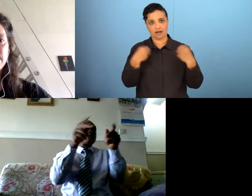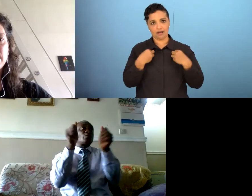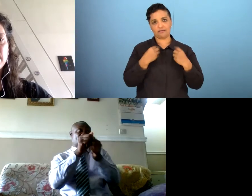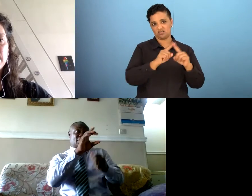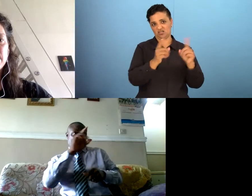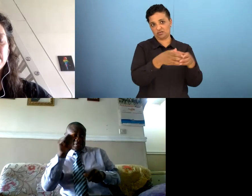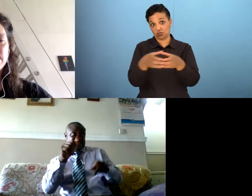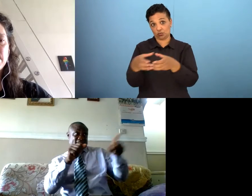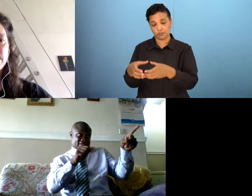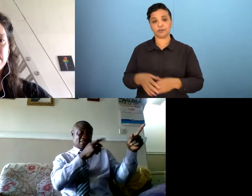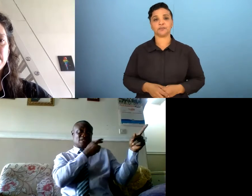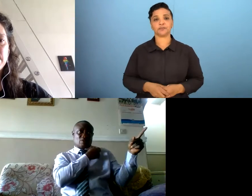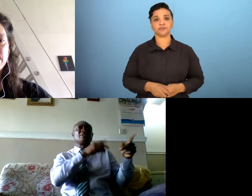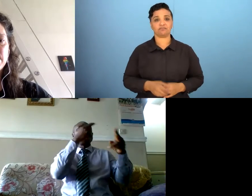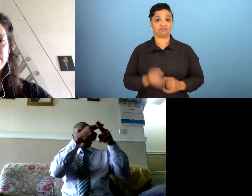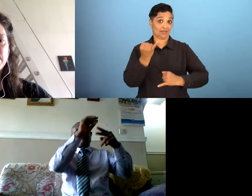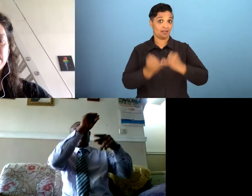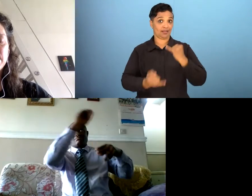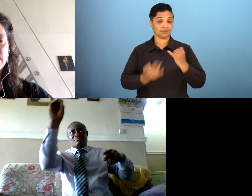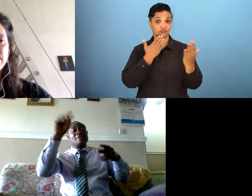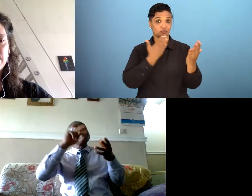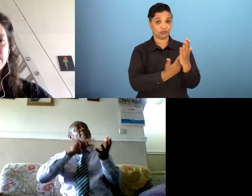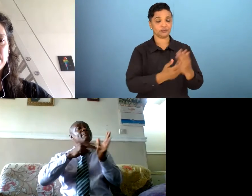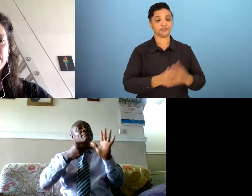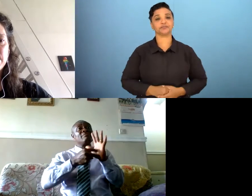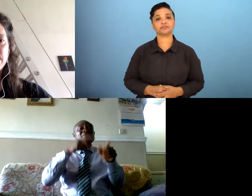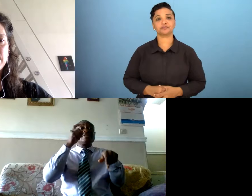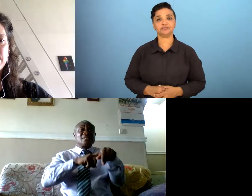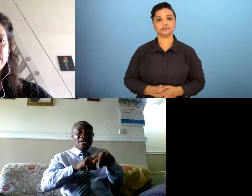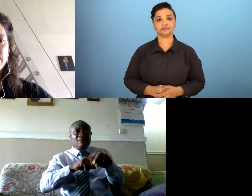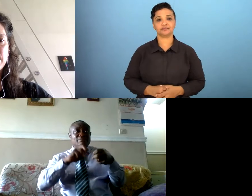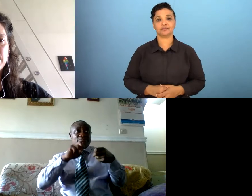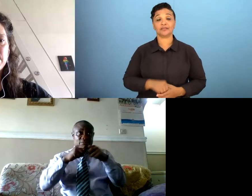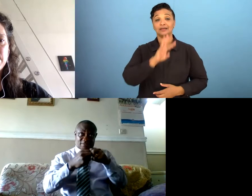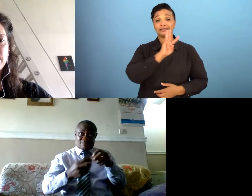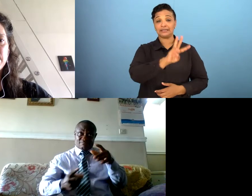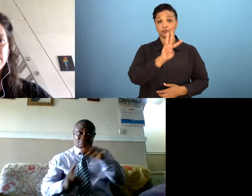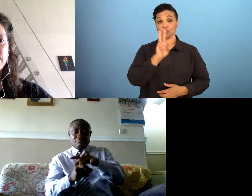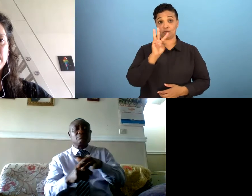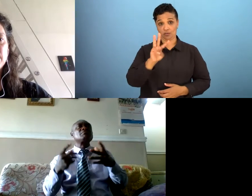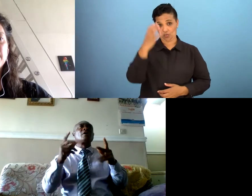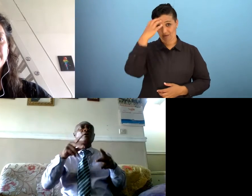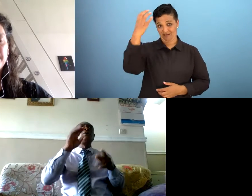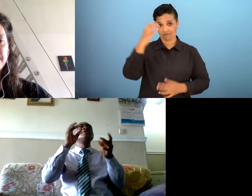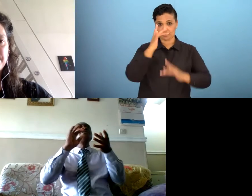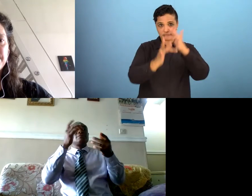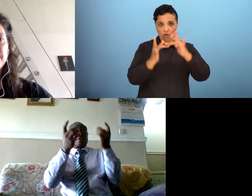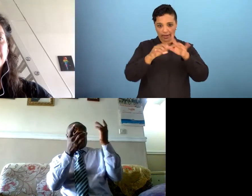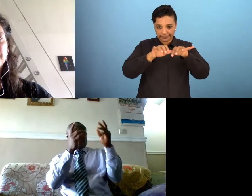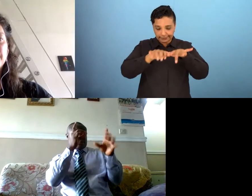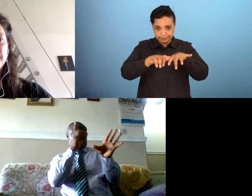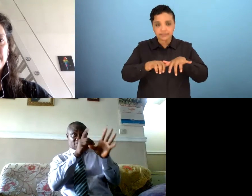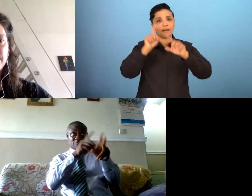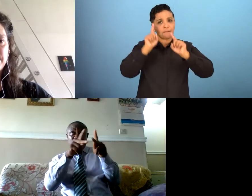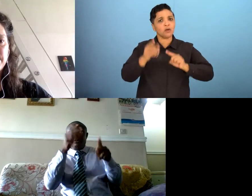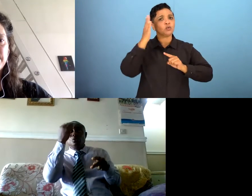indicaciones y localidades locales.